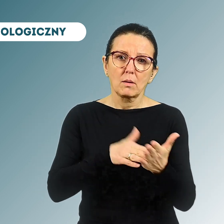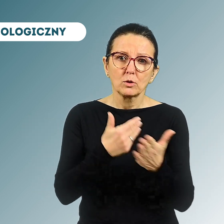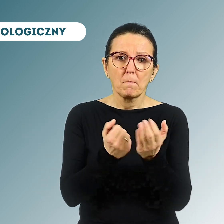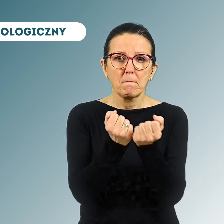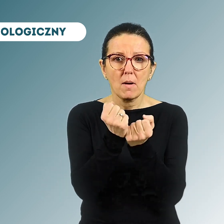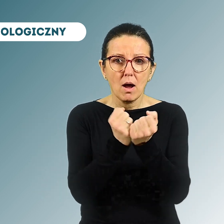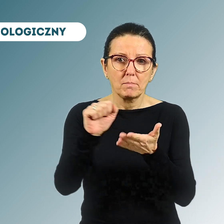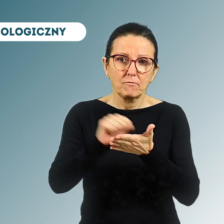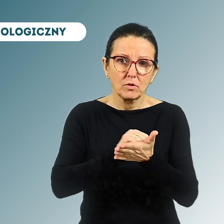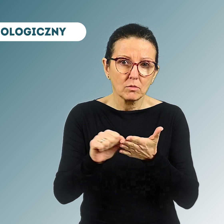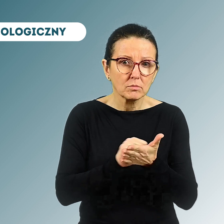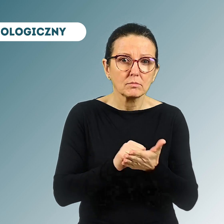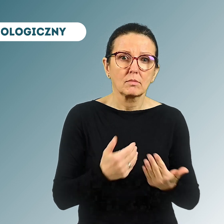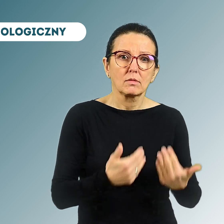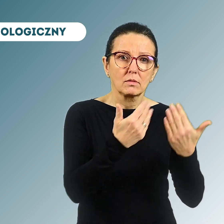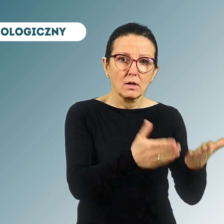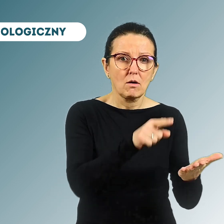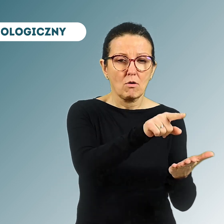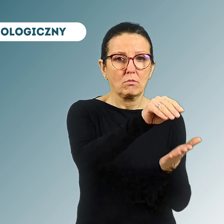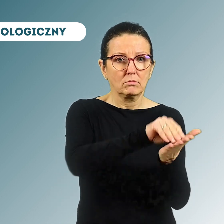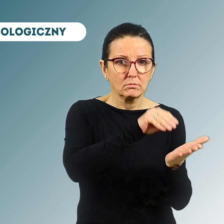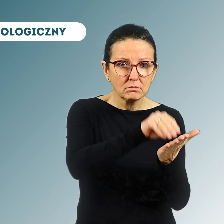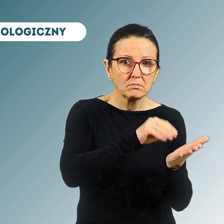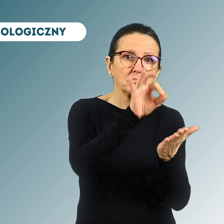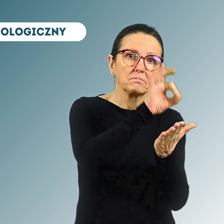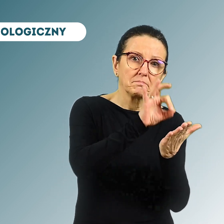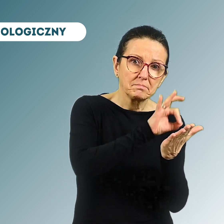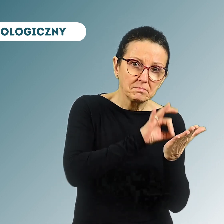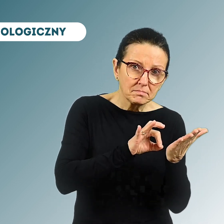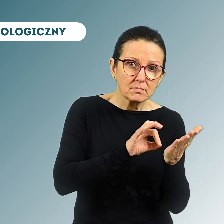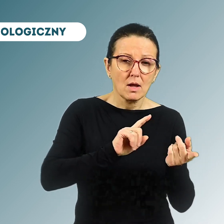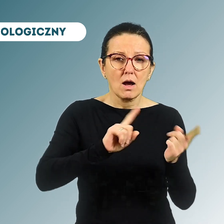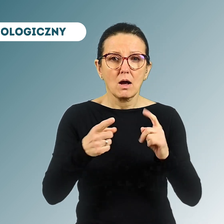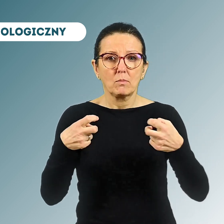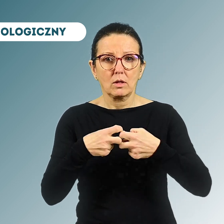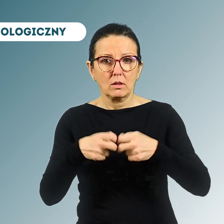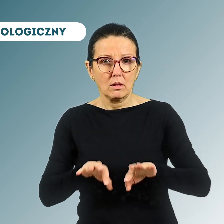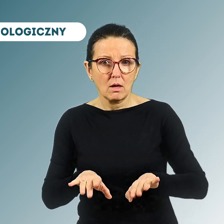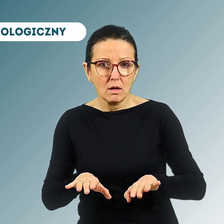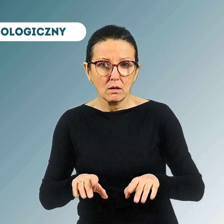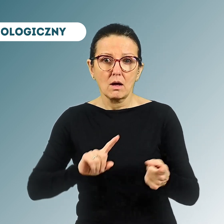np. wykonanie testu na papierze lub online,